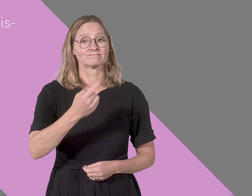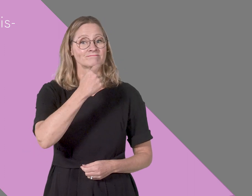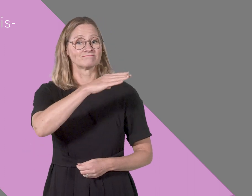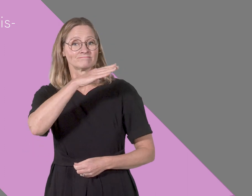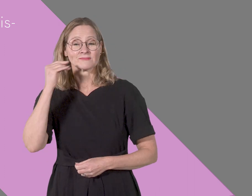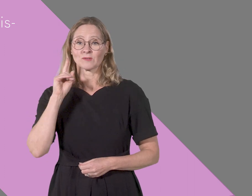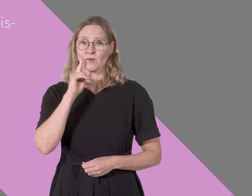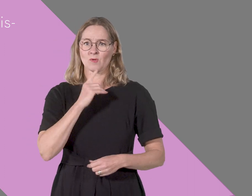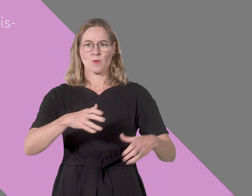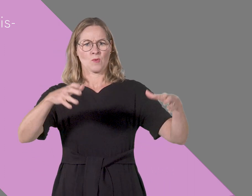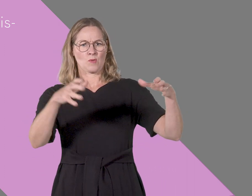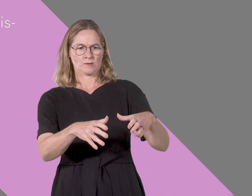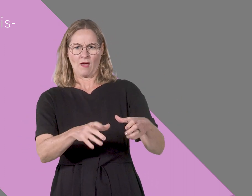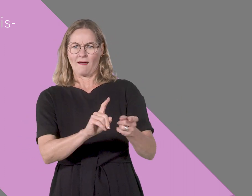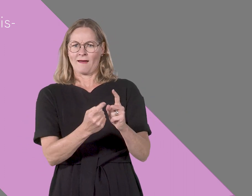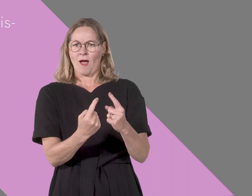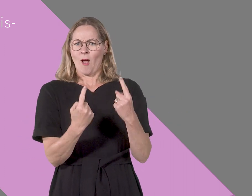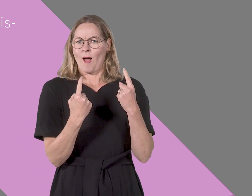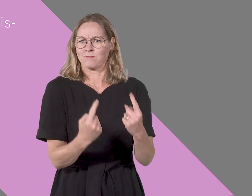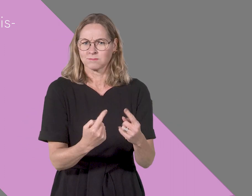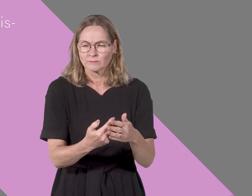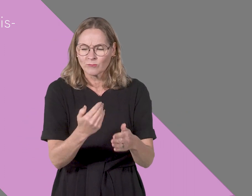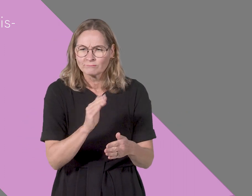Suomenruotsalaisten kuurojen yhteisöstä tekee entistäkin ainutlaatuisemman -